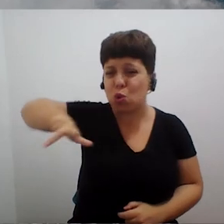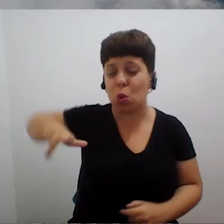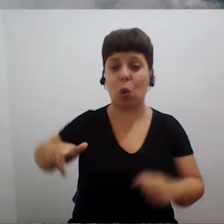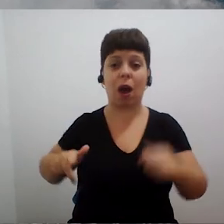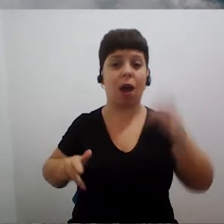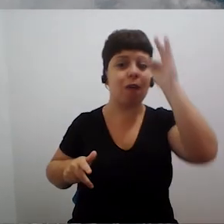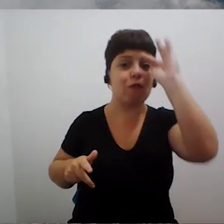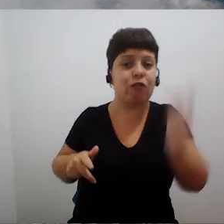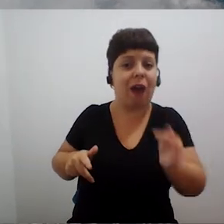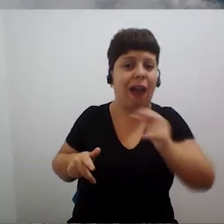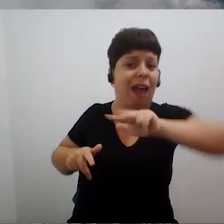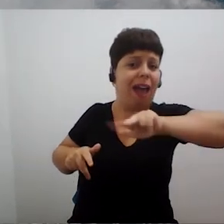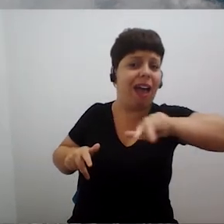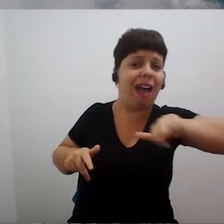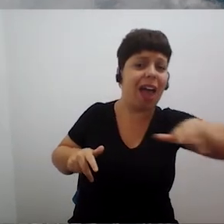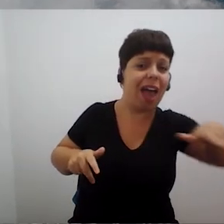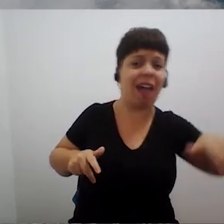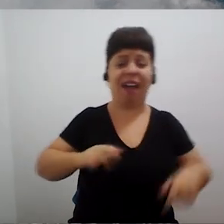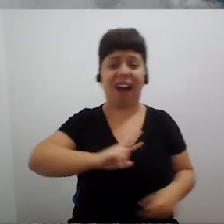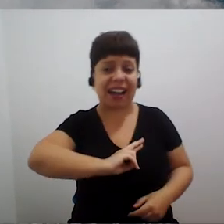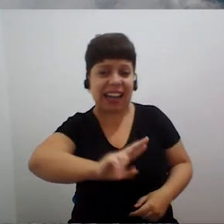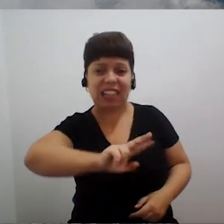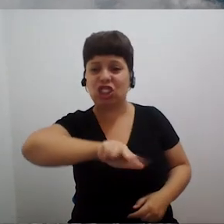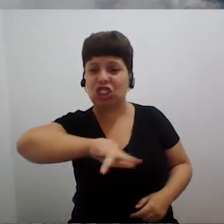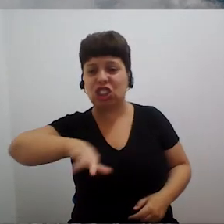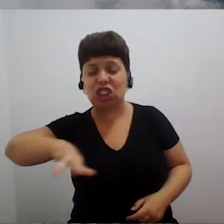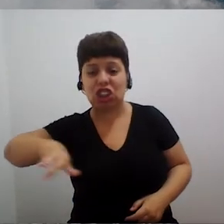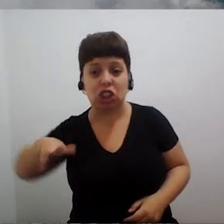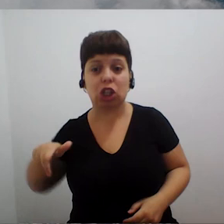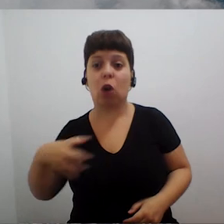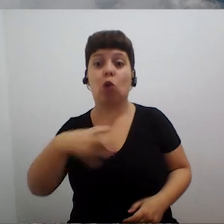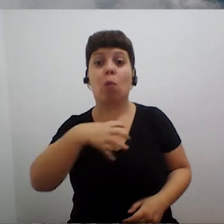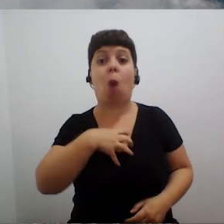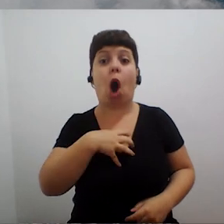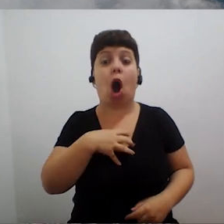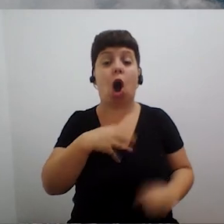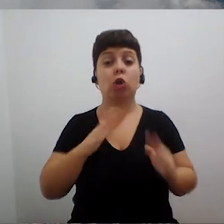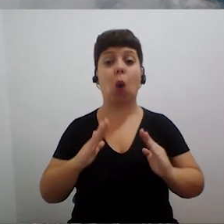diferentes modos de habitar o mundo que estão em conexão mútua,